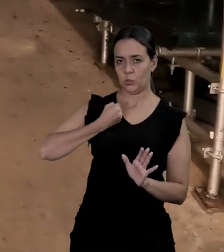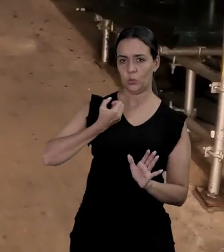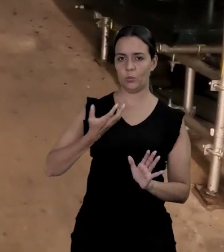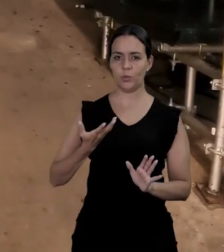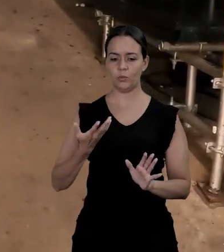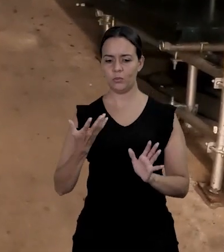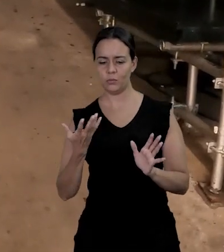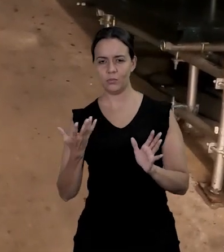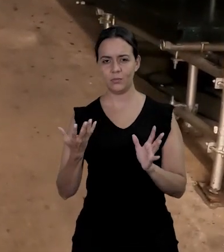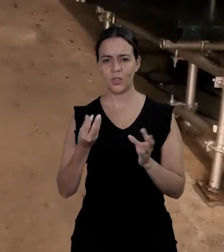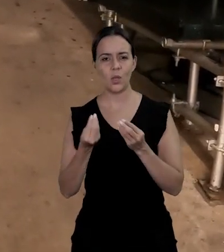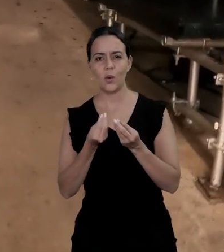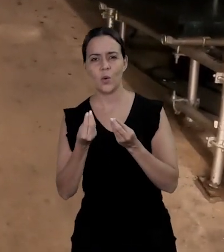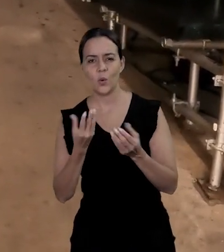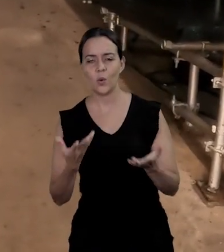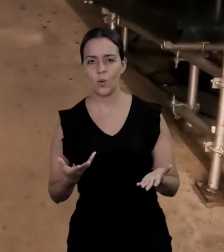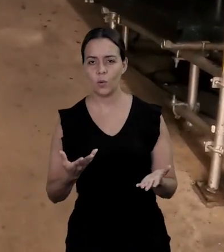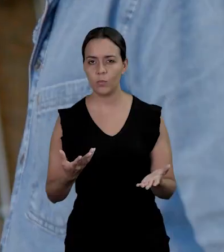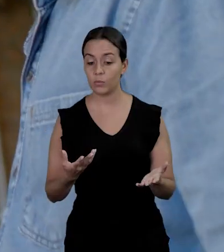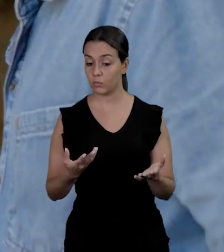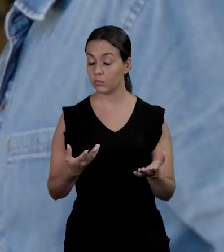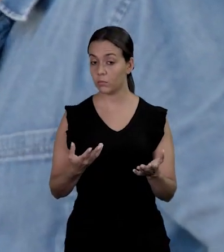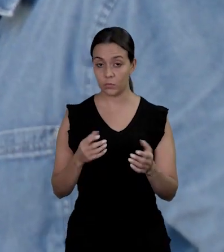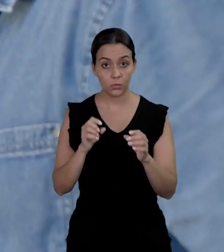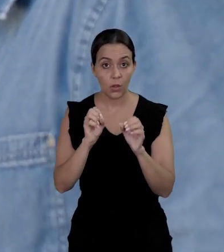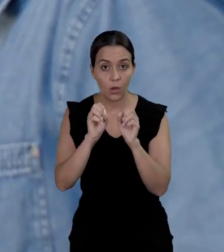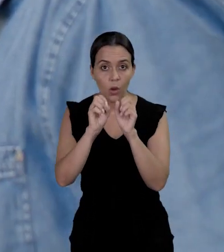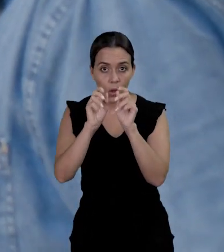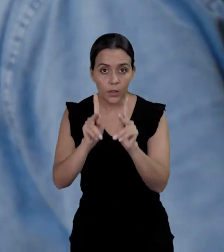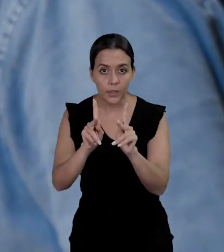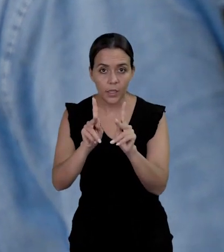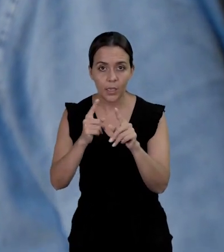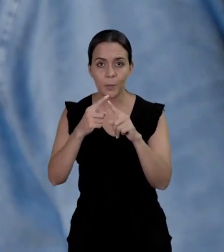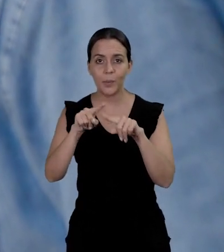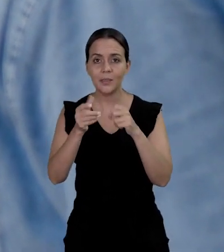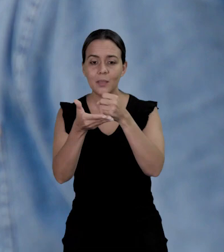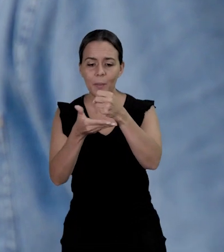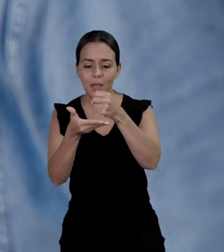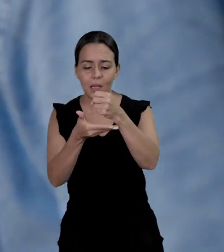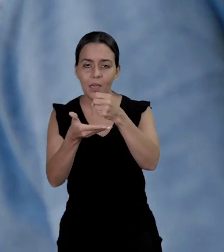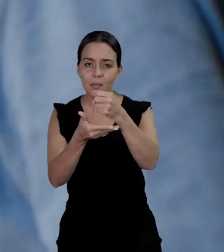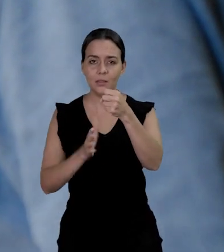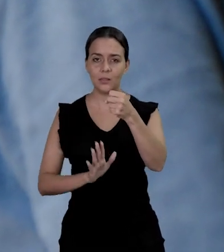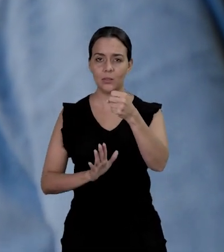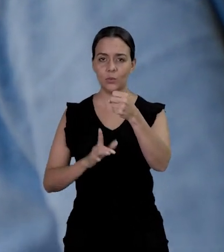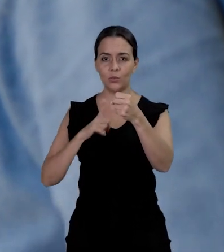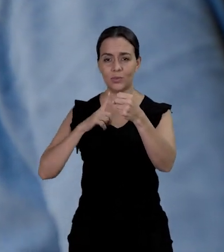Define ciência pelo método que se usa. Isso. É uma parte da resposta, mas é a parte mais pobre.